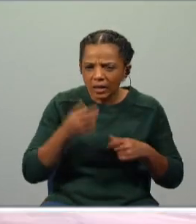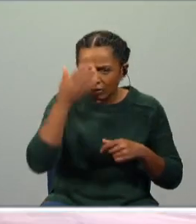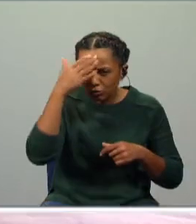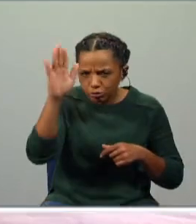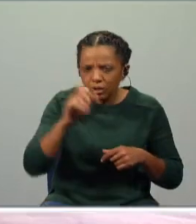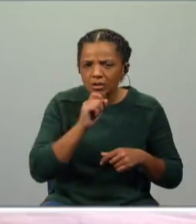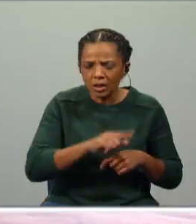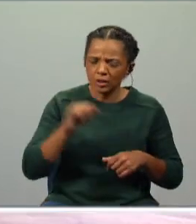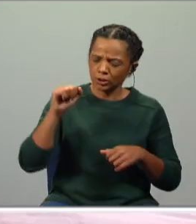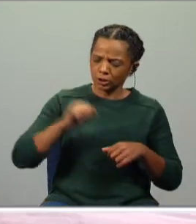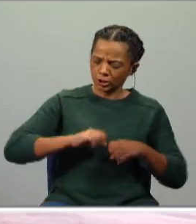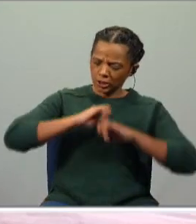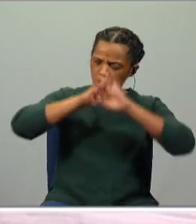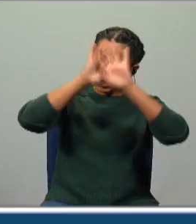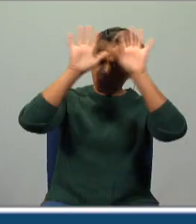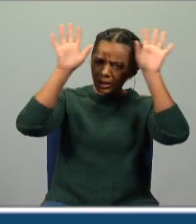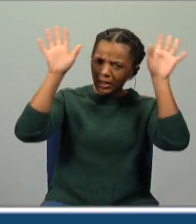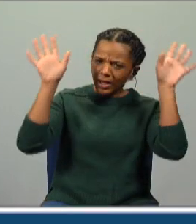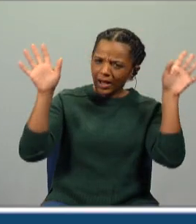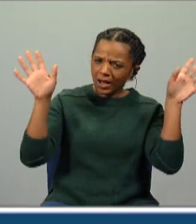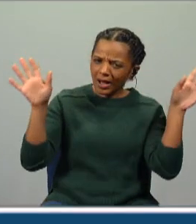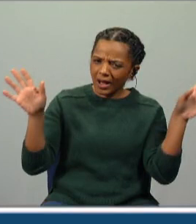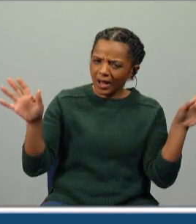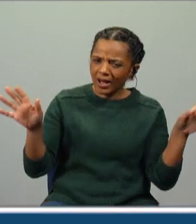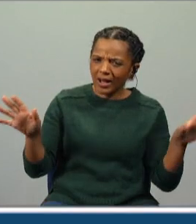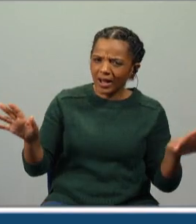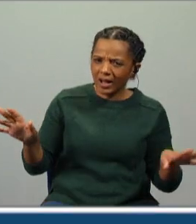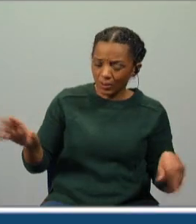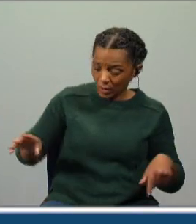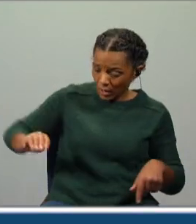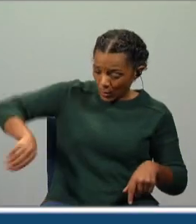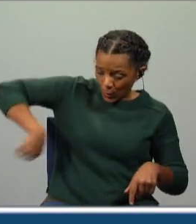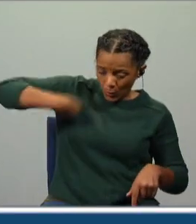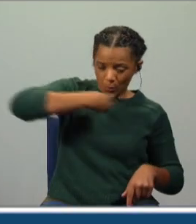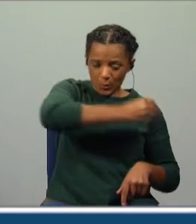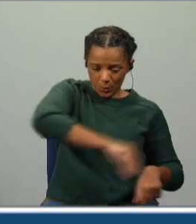Claro que sim, Pai Natal disse o lobo completamente enrolado na cauda.